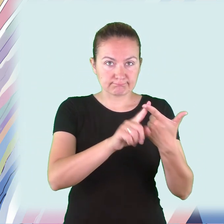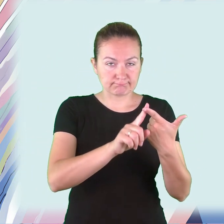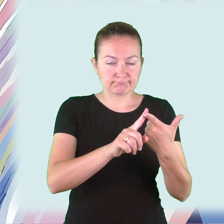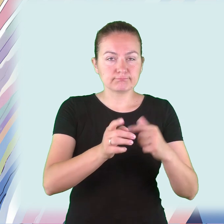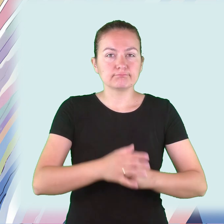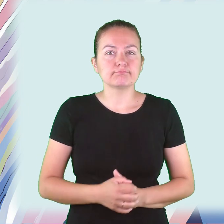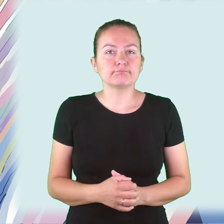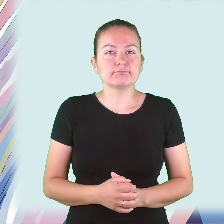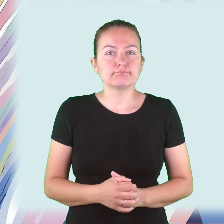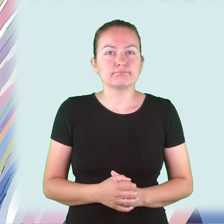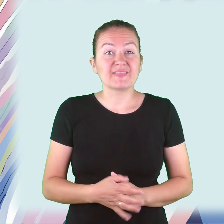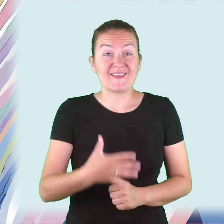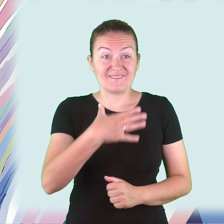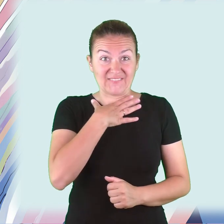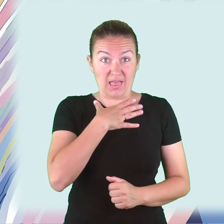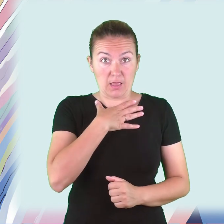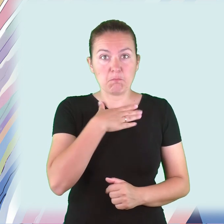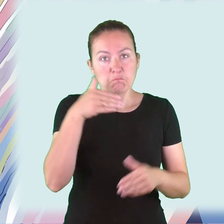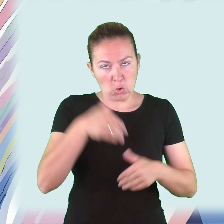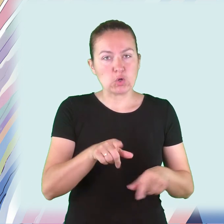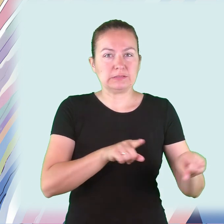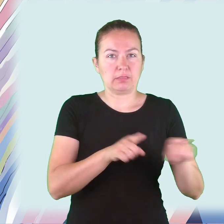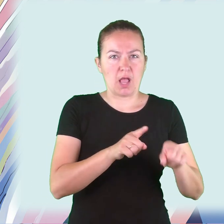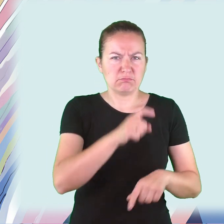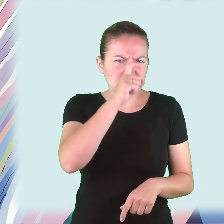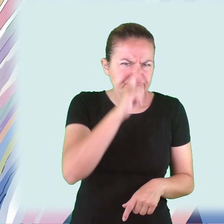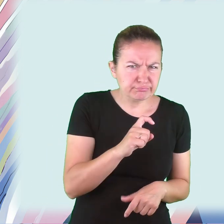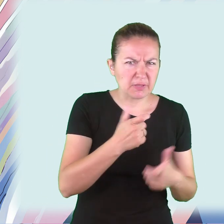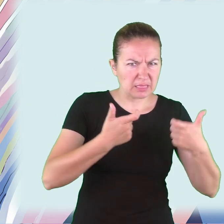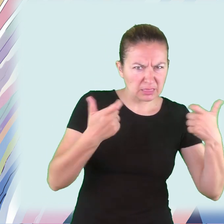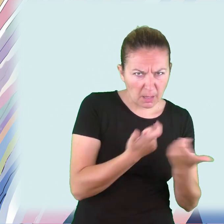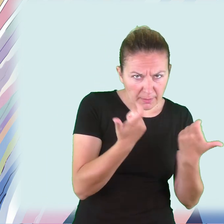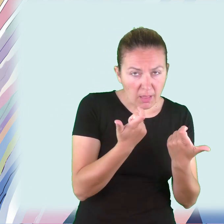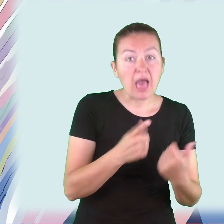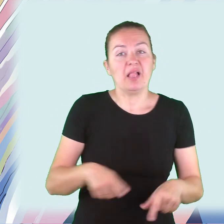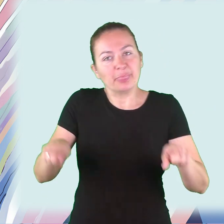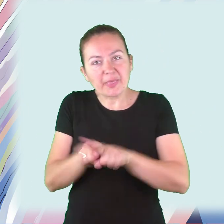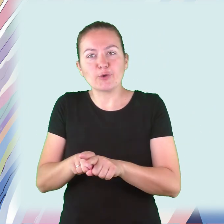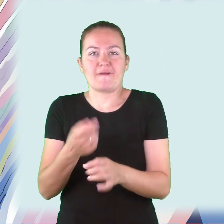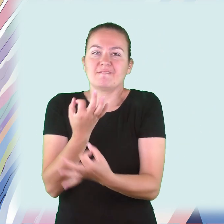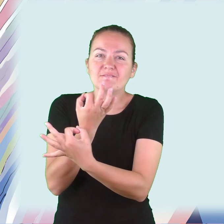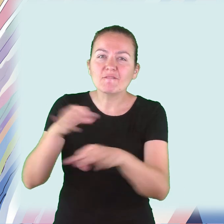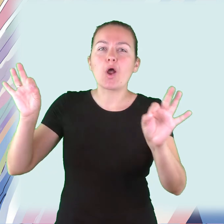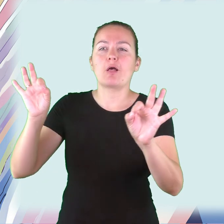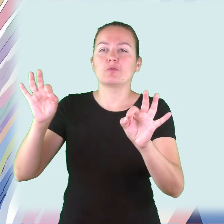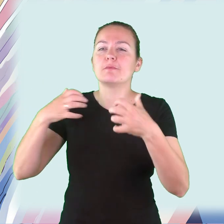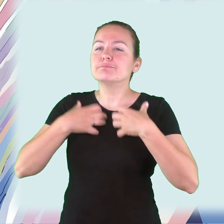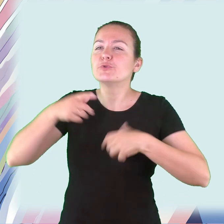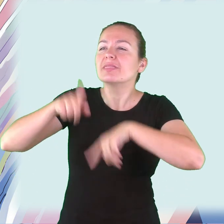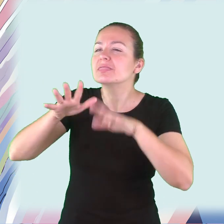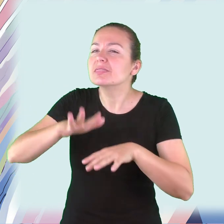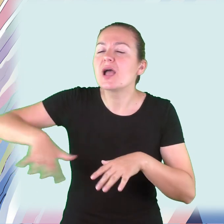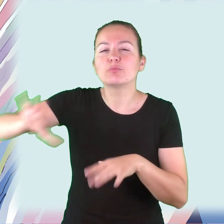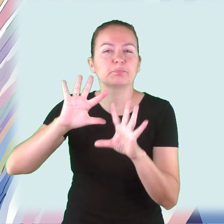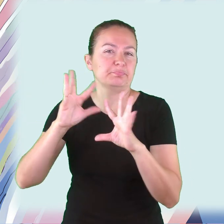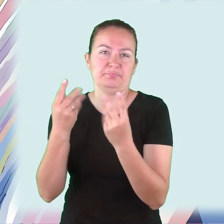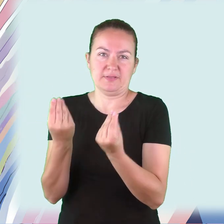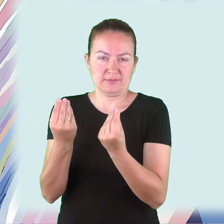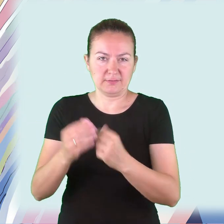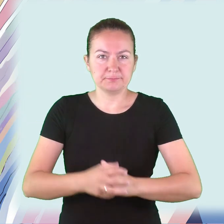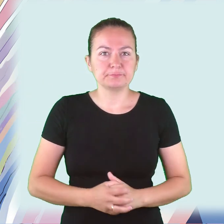2. Wilk może oznaczać zło i niebezpieczeństwo, ale także wolność, piękno przyrody.